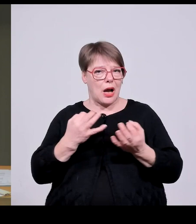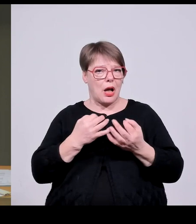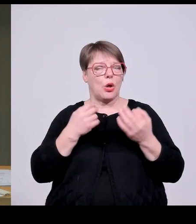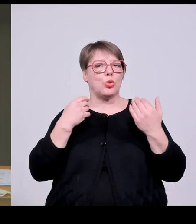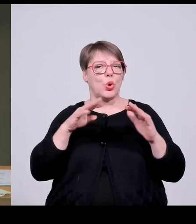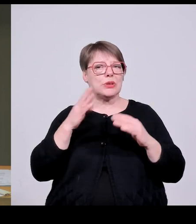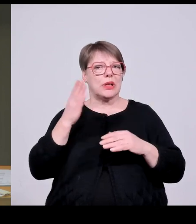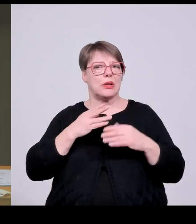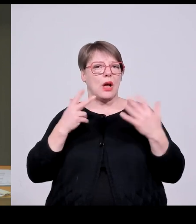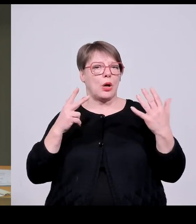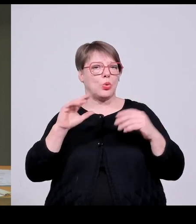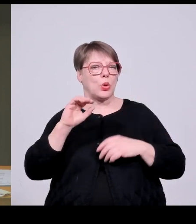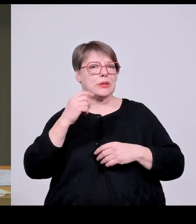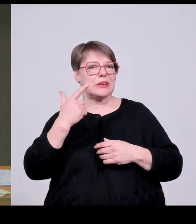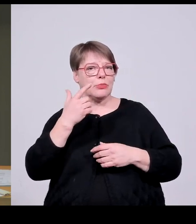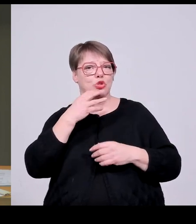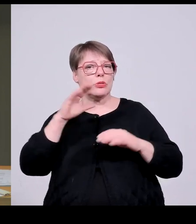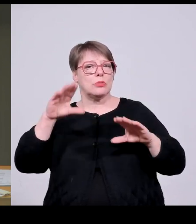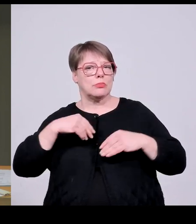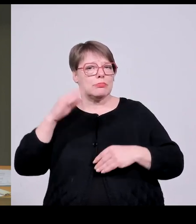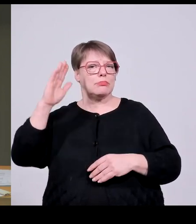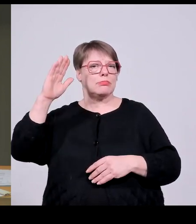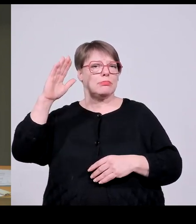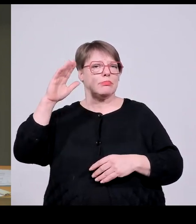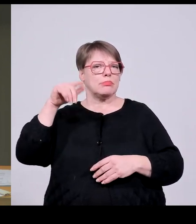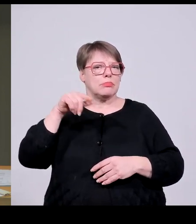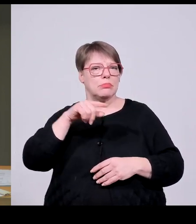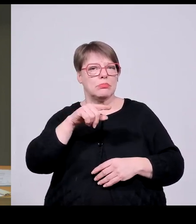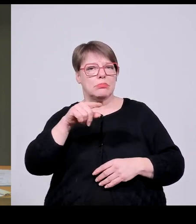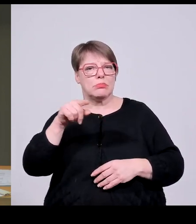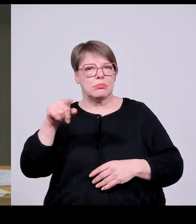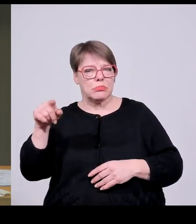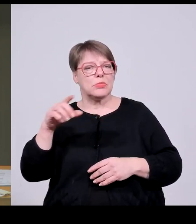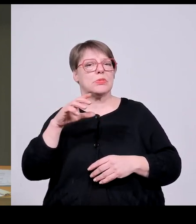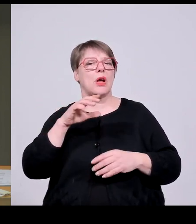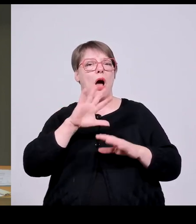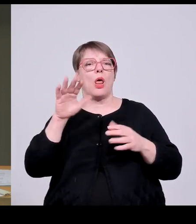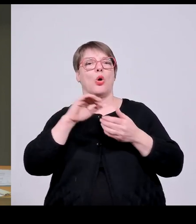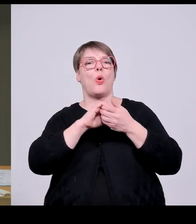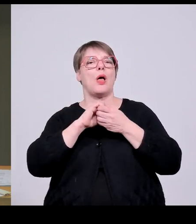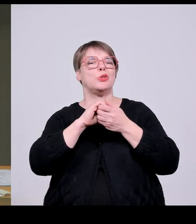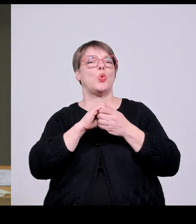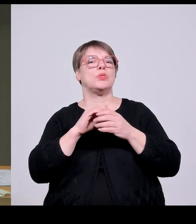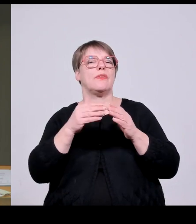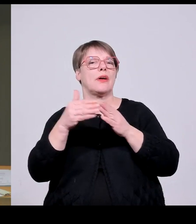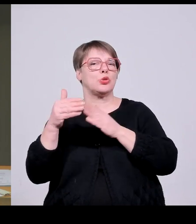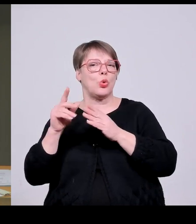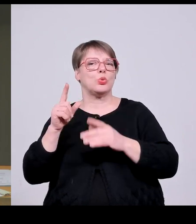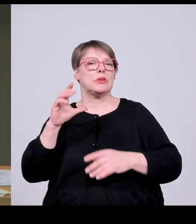Auf die Wahlvorschläge der FDP-Fraktion in vielen Folgen bestimmen: als Mitglied Herr Abgeordneter Frank-Christian Hansel